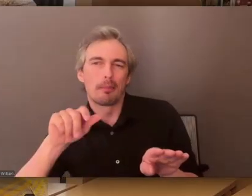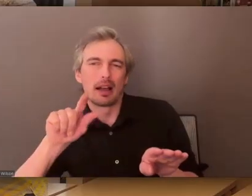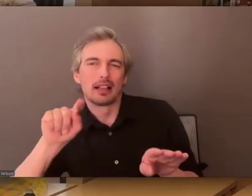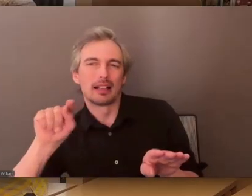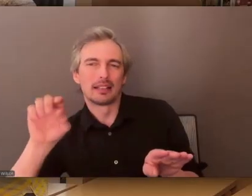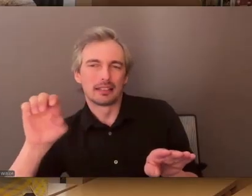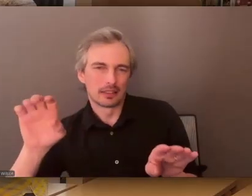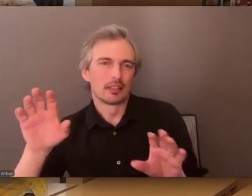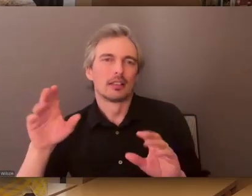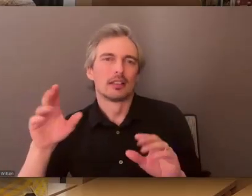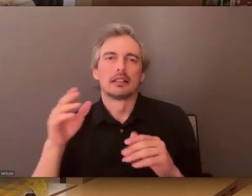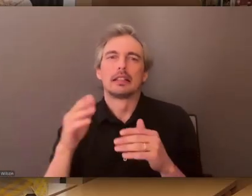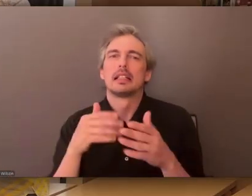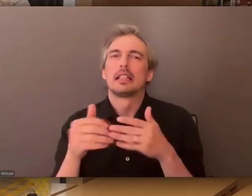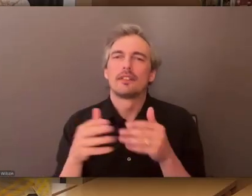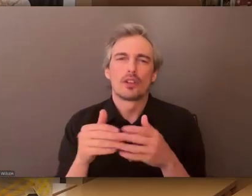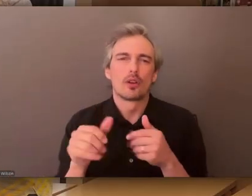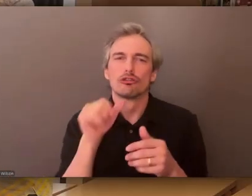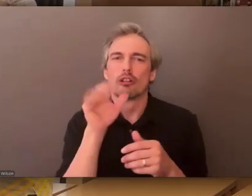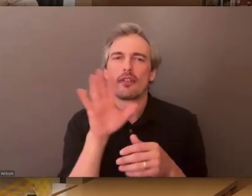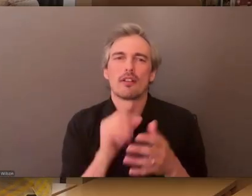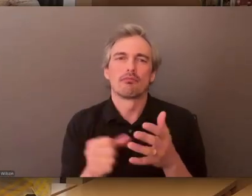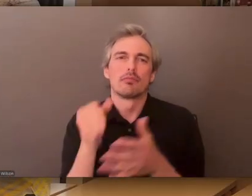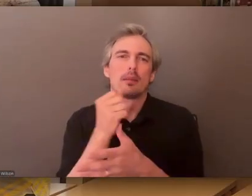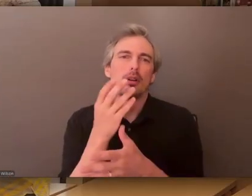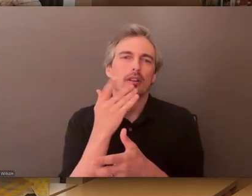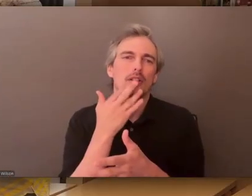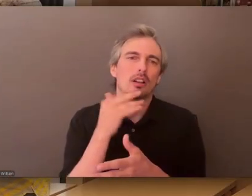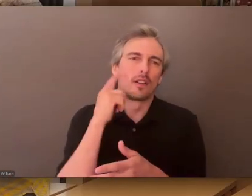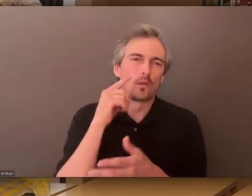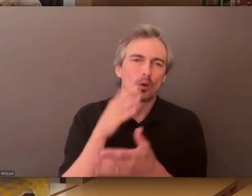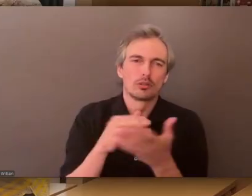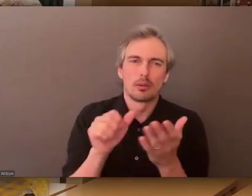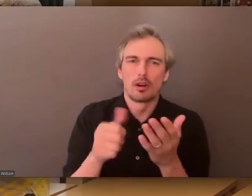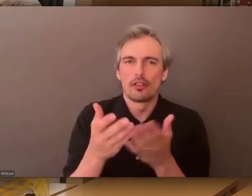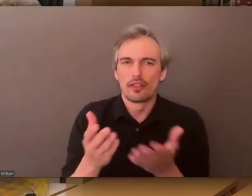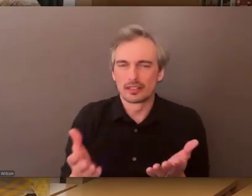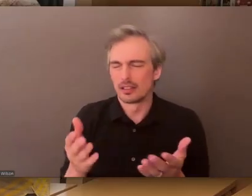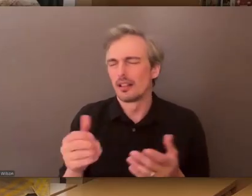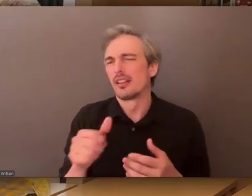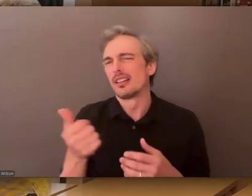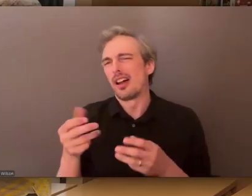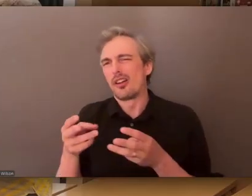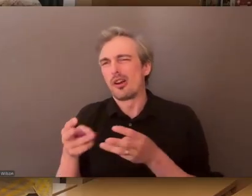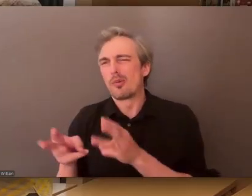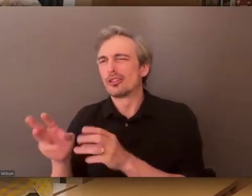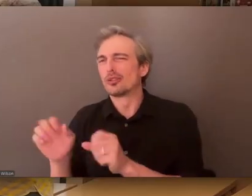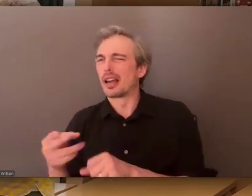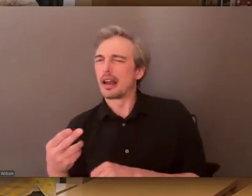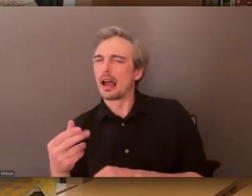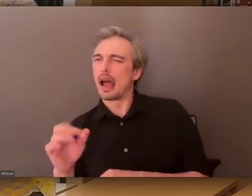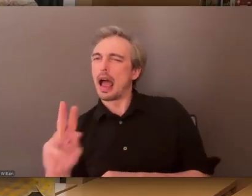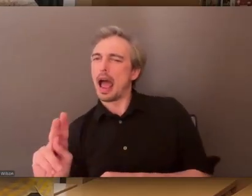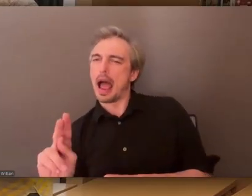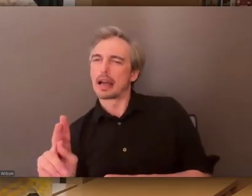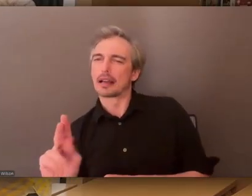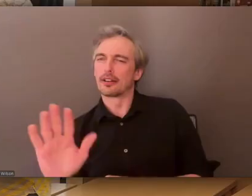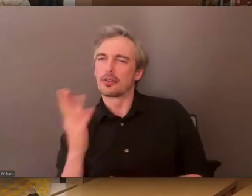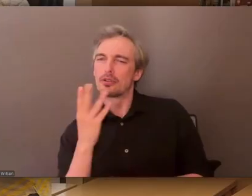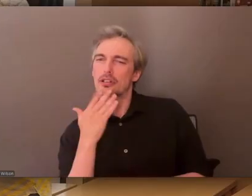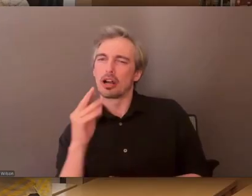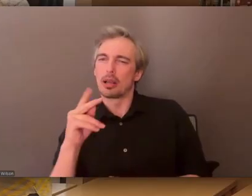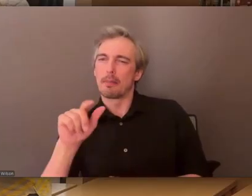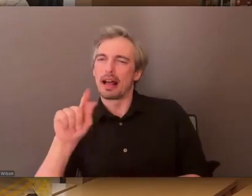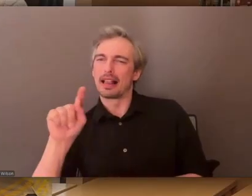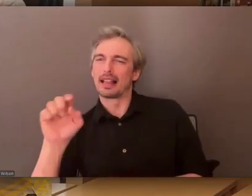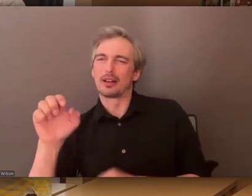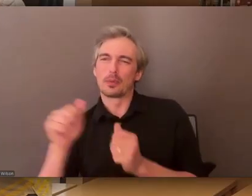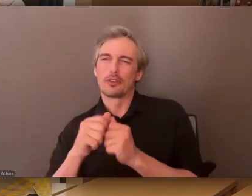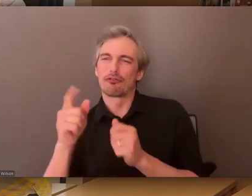ですから、適切なスト ーリ ーテリングとナラティブ を使ってカラ ーパレットをハックする方法もあります。